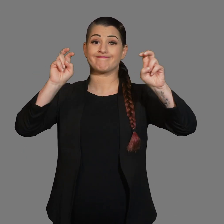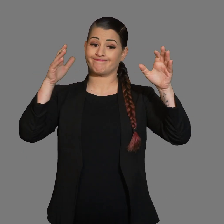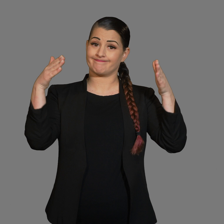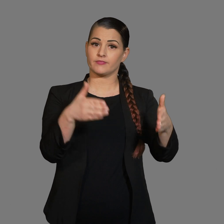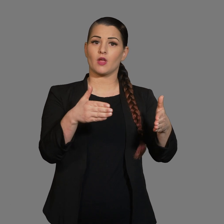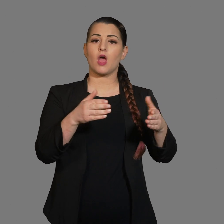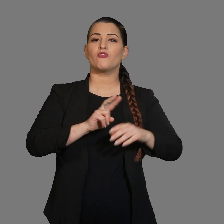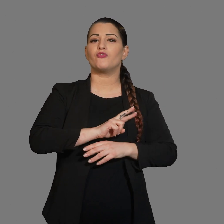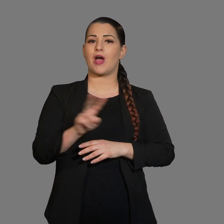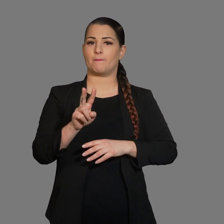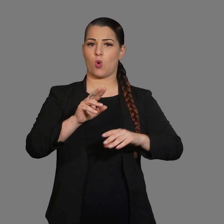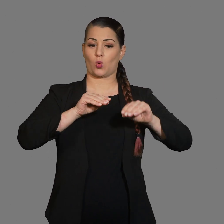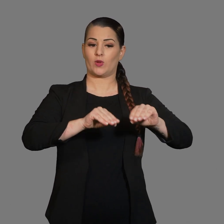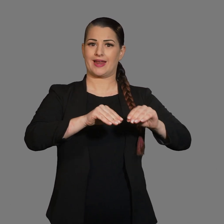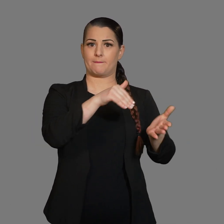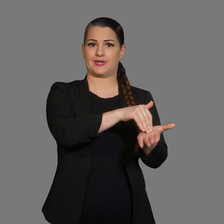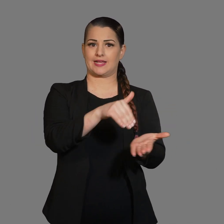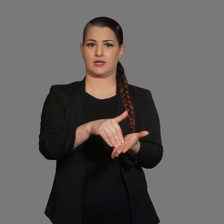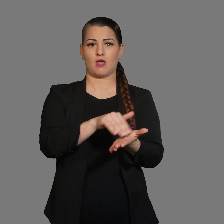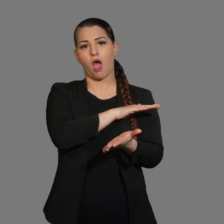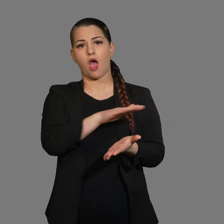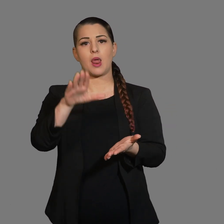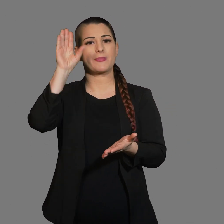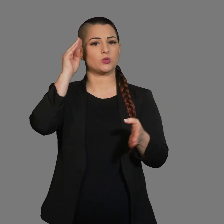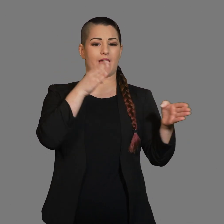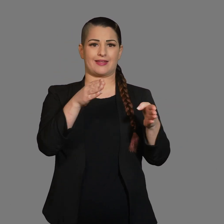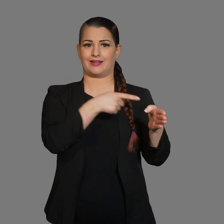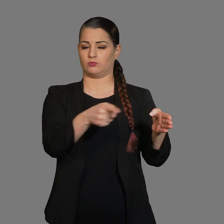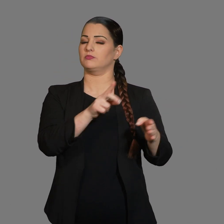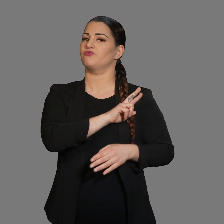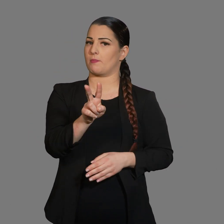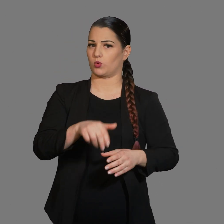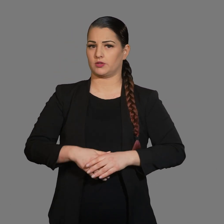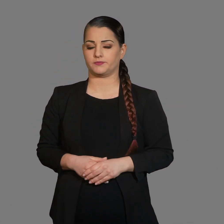Verbot von Präsenzunterricht an allen Bildungseinrichtungen